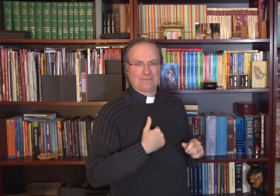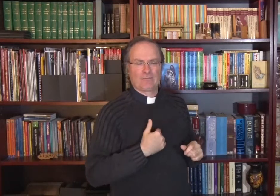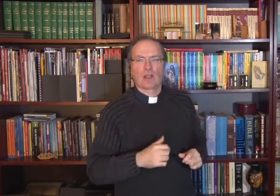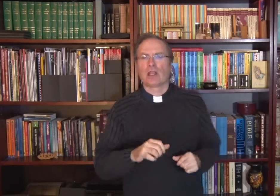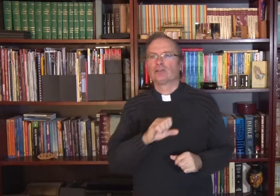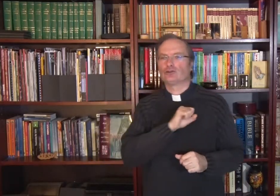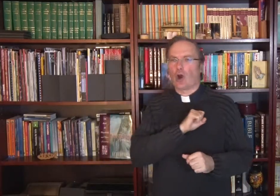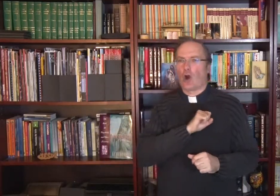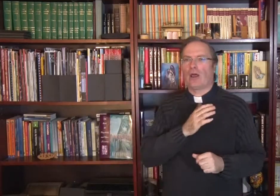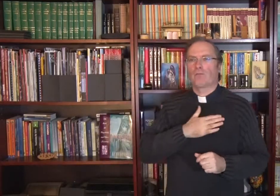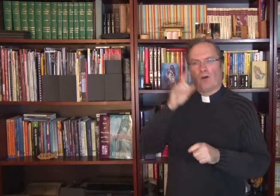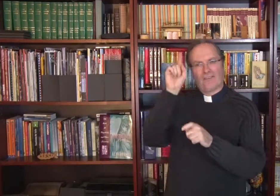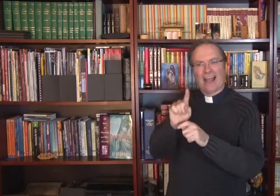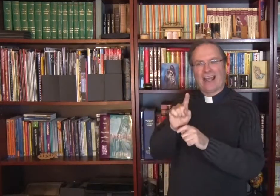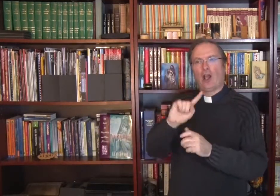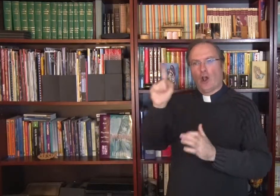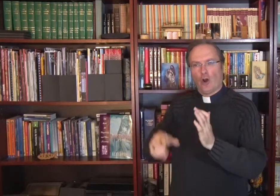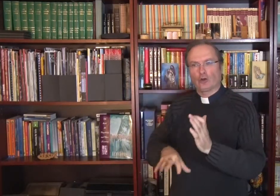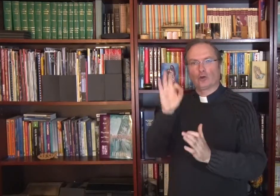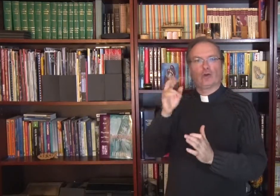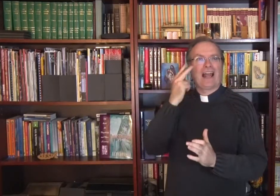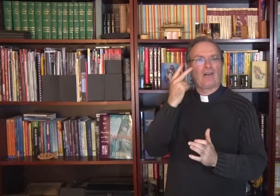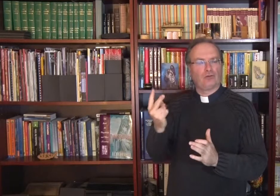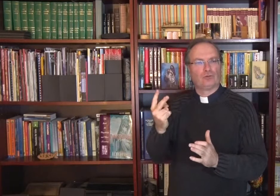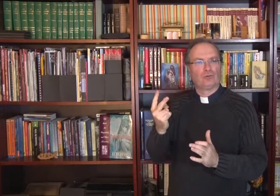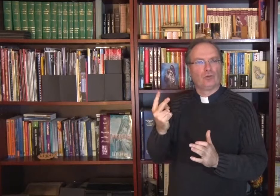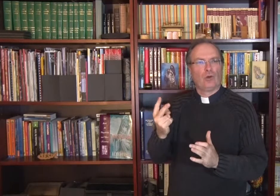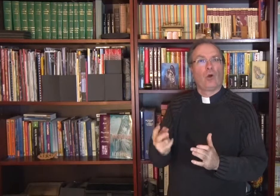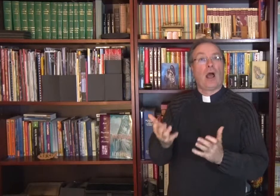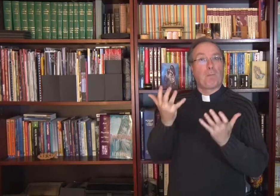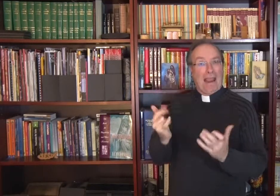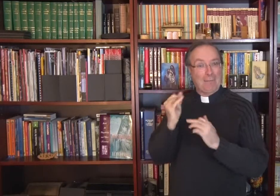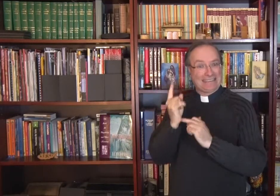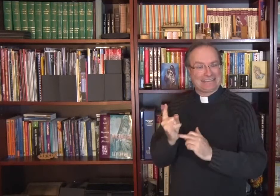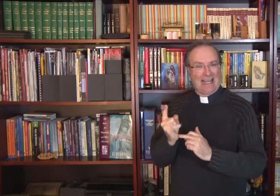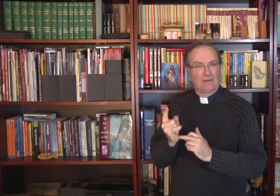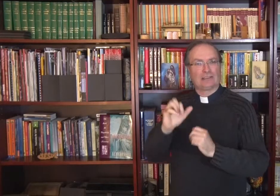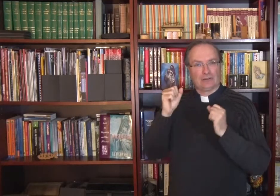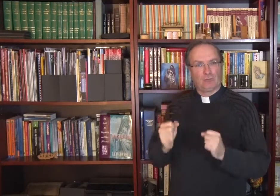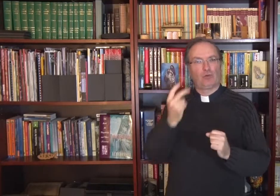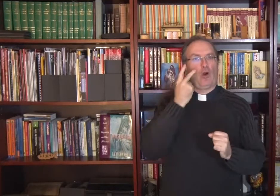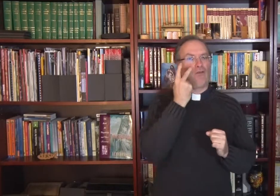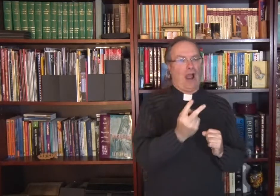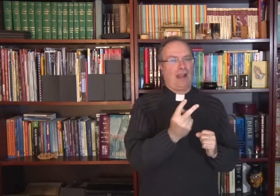‘Saul, mon frère, retrouve la vue.’ Au même instant, j’ai pu le voir.